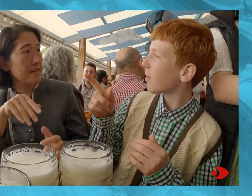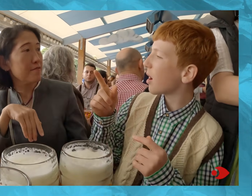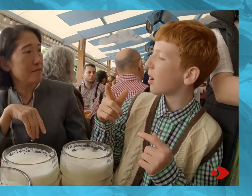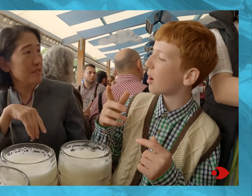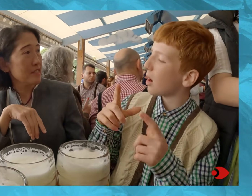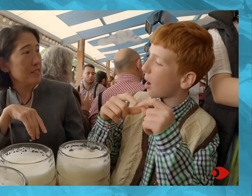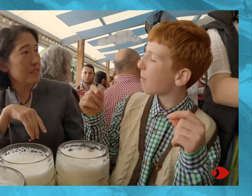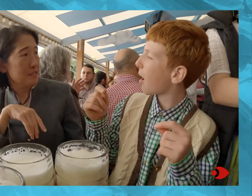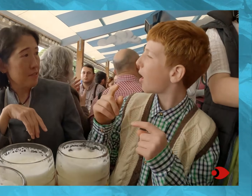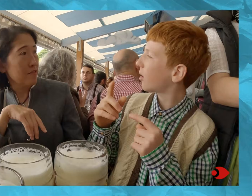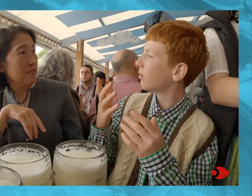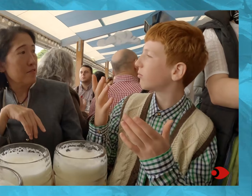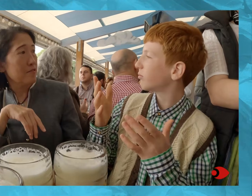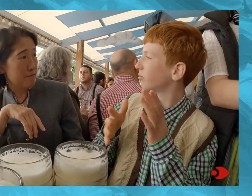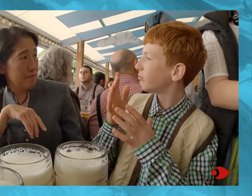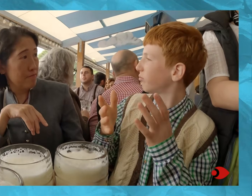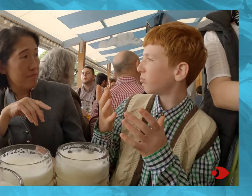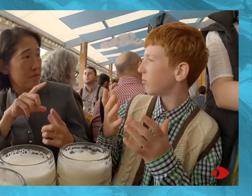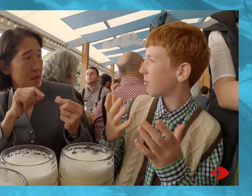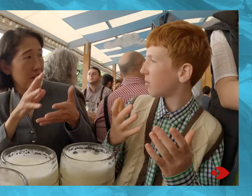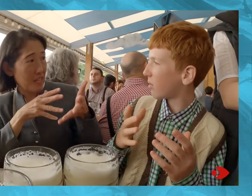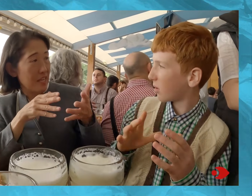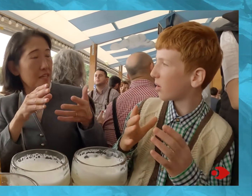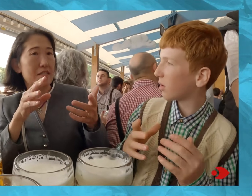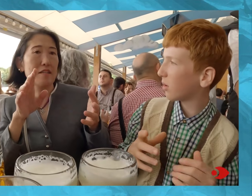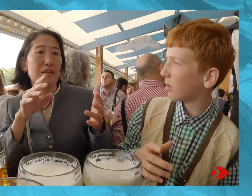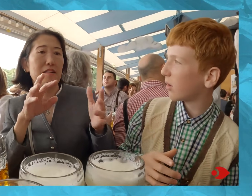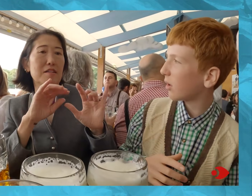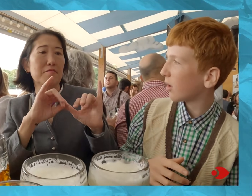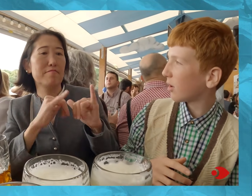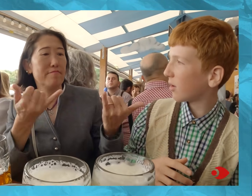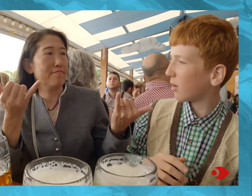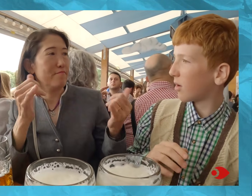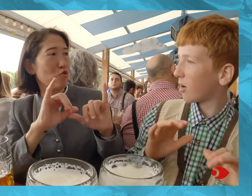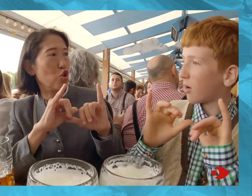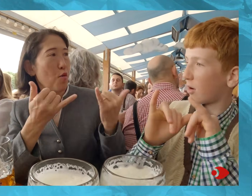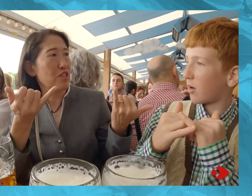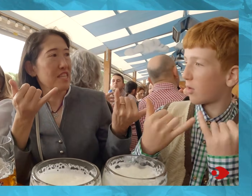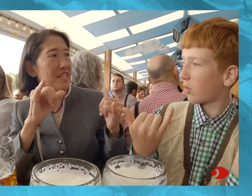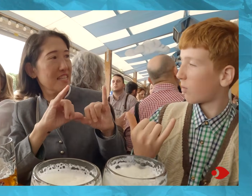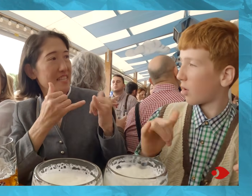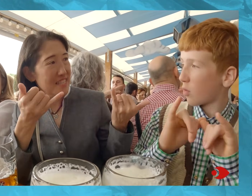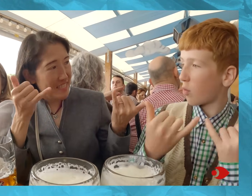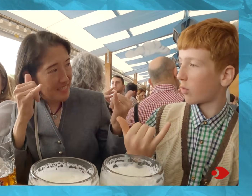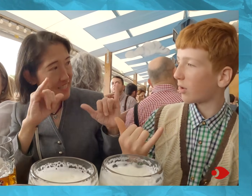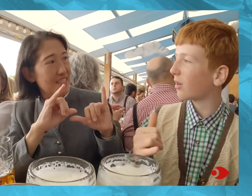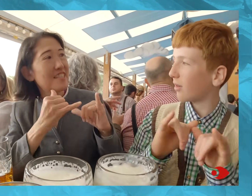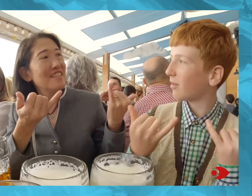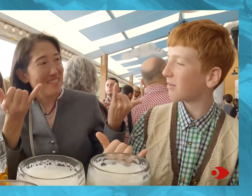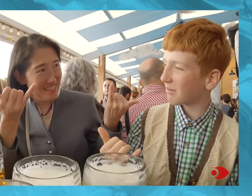Yes, but how do you sign it in Japan? The Japanese sign is like this: Community, ah.